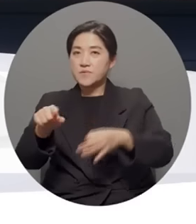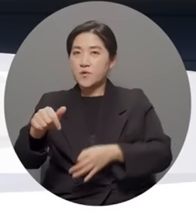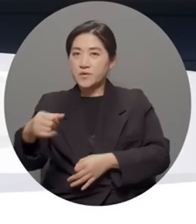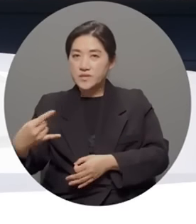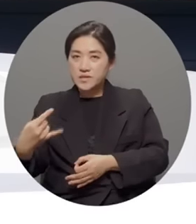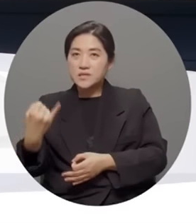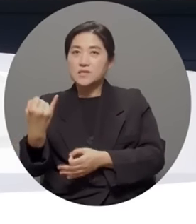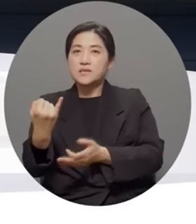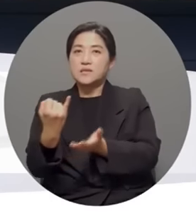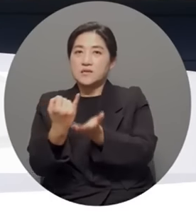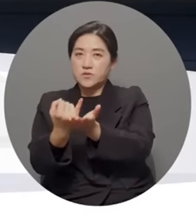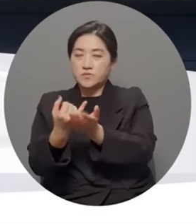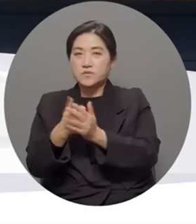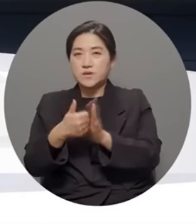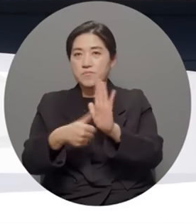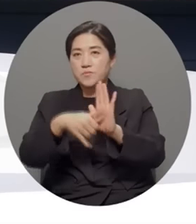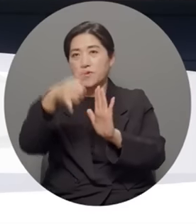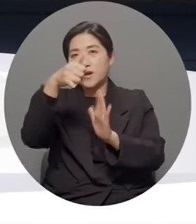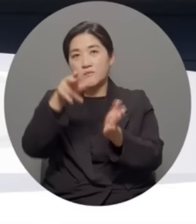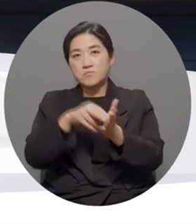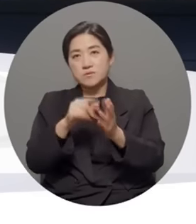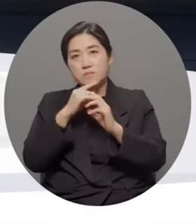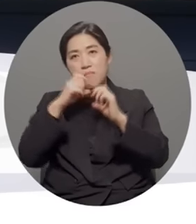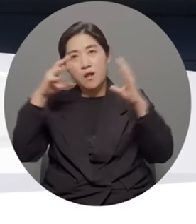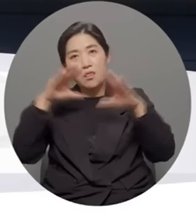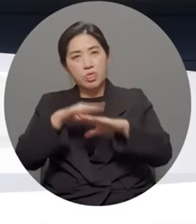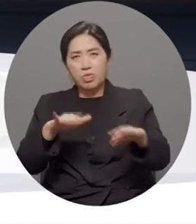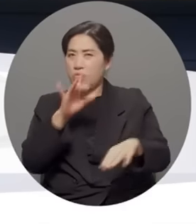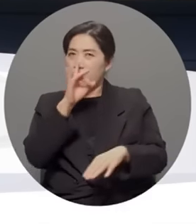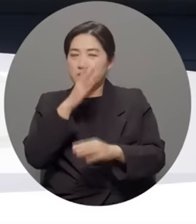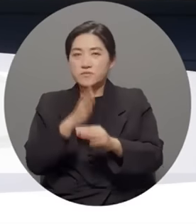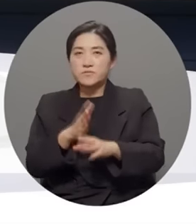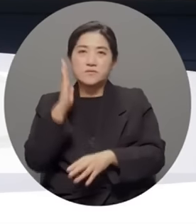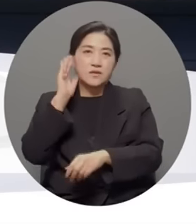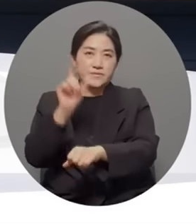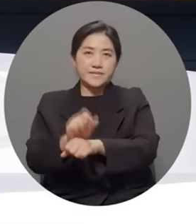김건희 여사의 명품 가방 논란은 여전히 마무리되지 않고 있습니다.